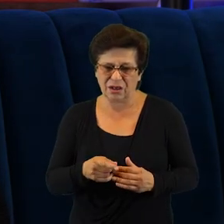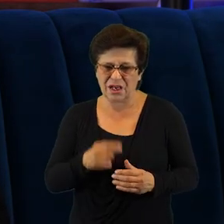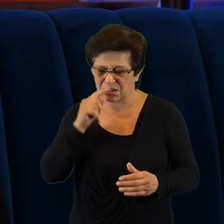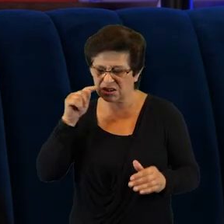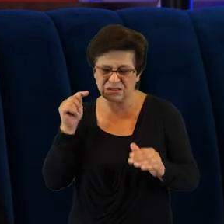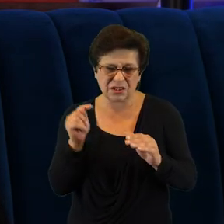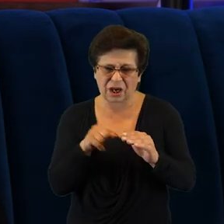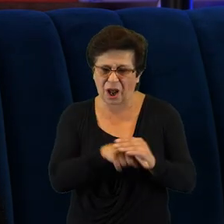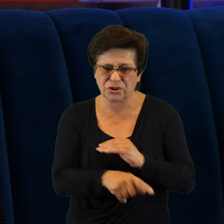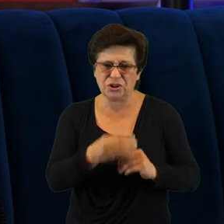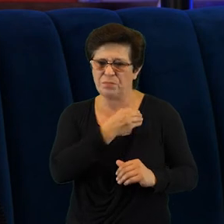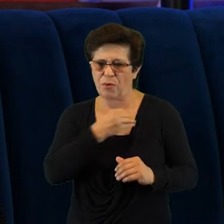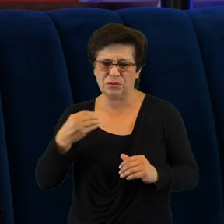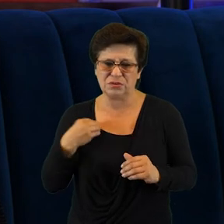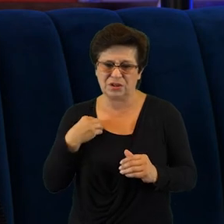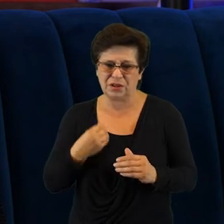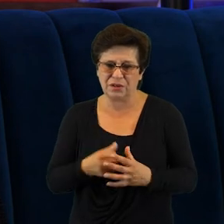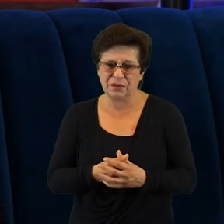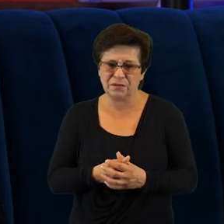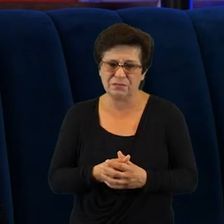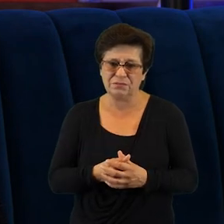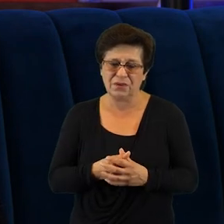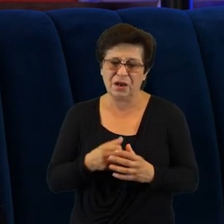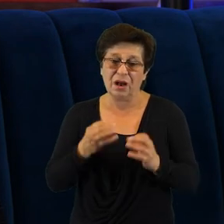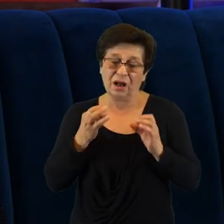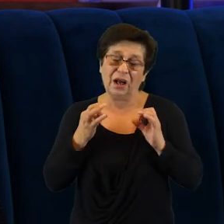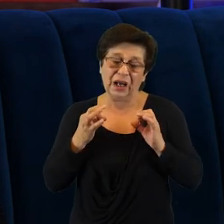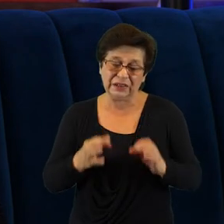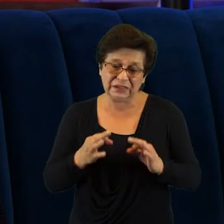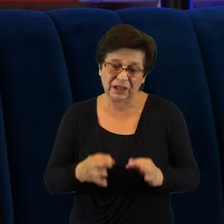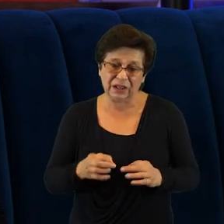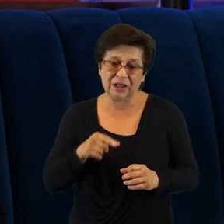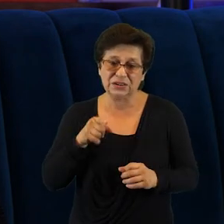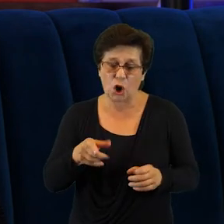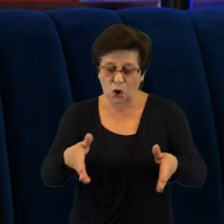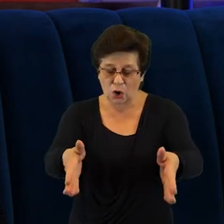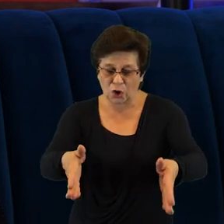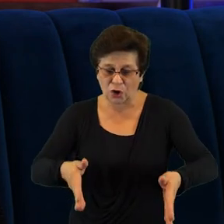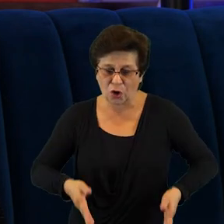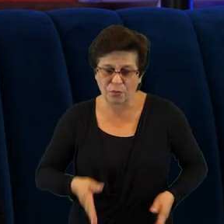Tak się stało, że w tej chwili ich groby znajdują się na tym samym cmentarzu.